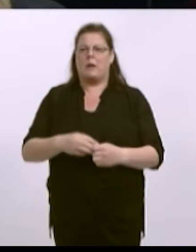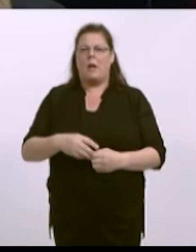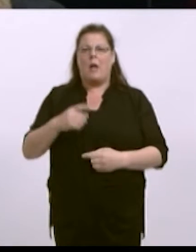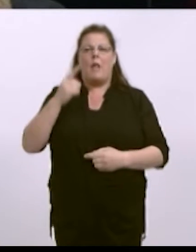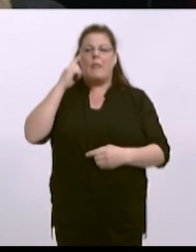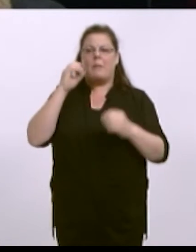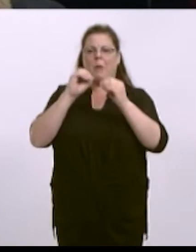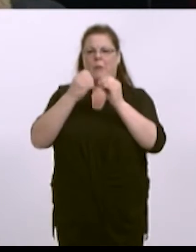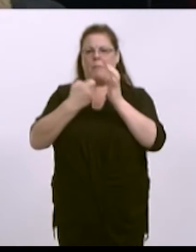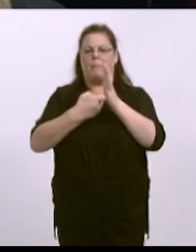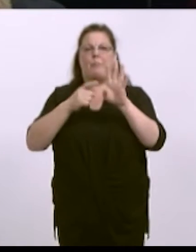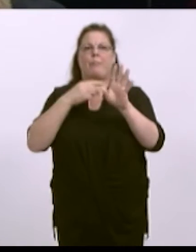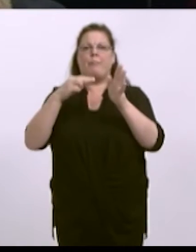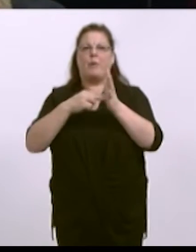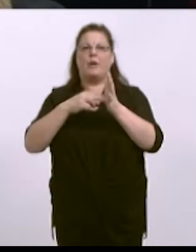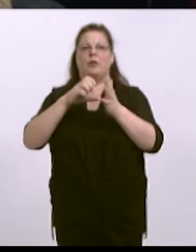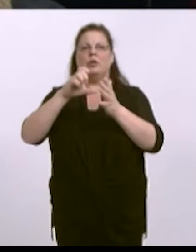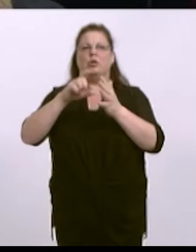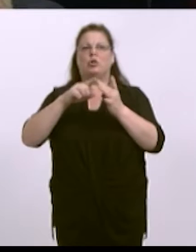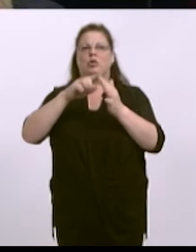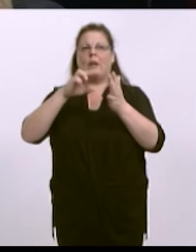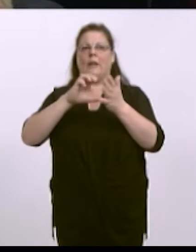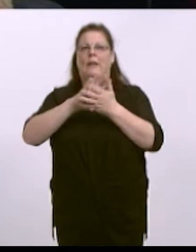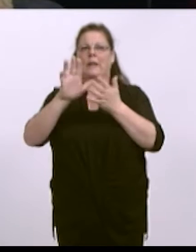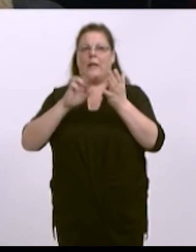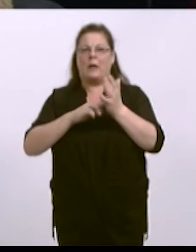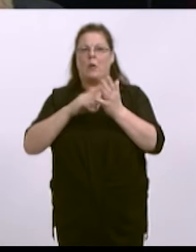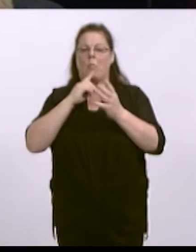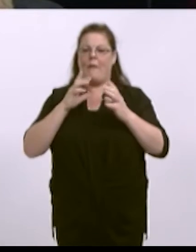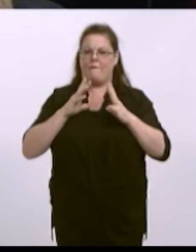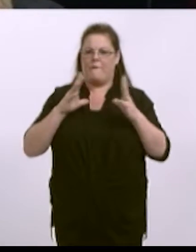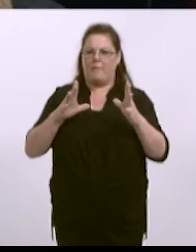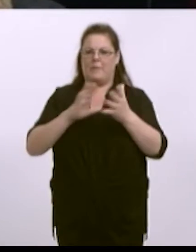mae cwmni byd-enwog Halen MÙn yn dal yn methu cael band eang cyflym. Fe allaf sÙn wrthych